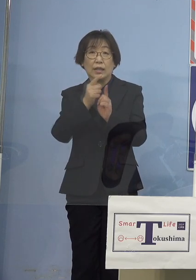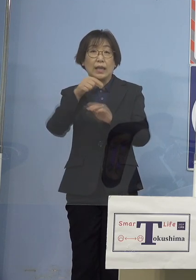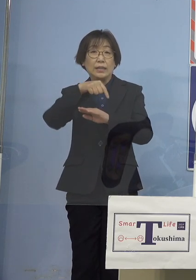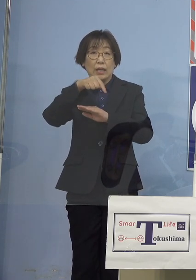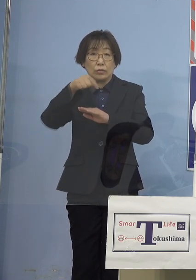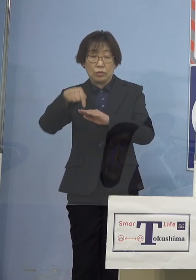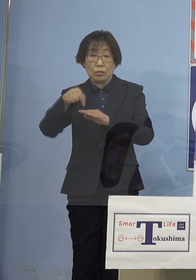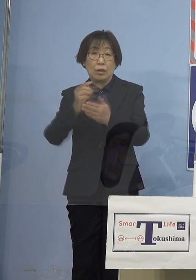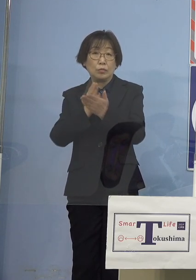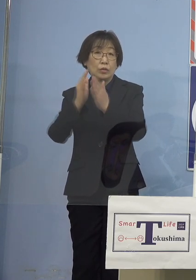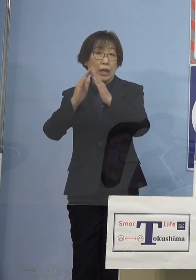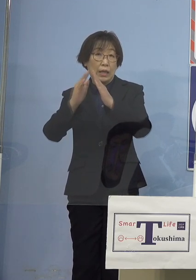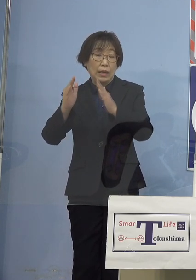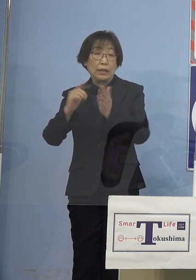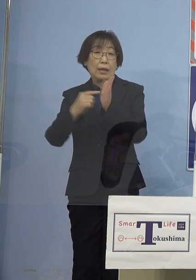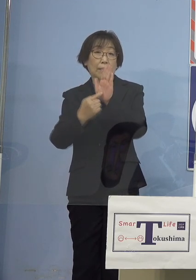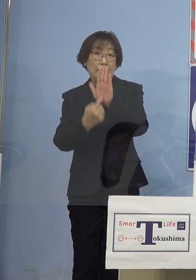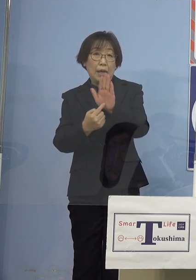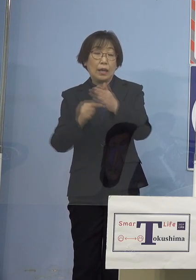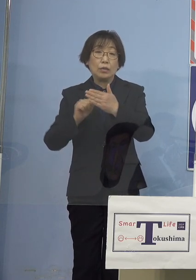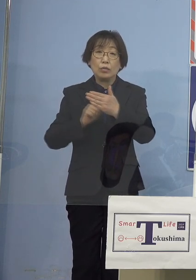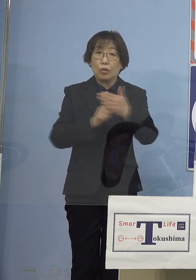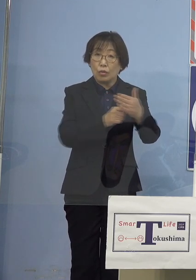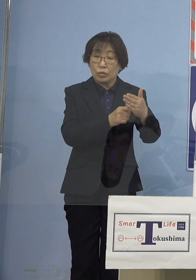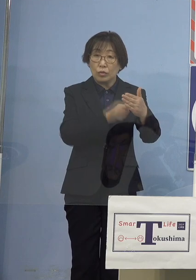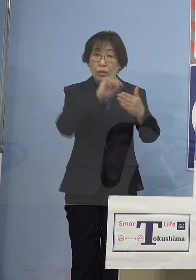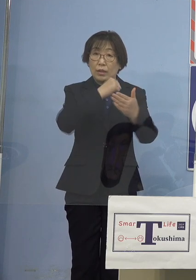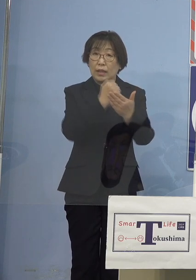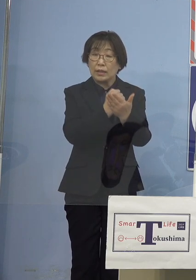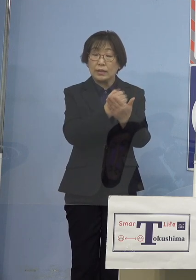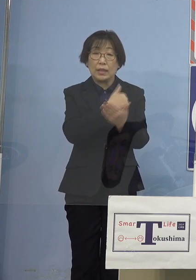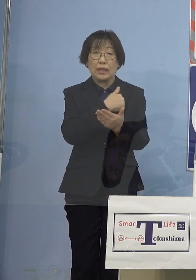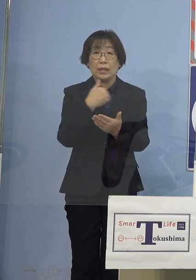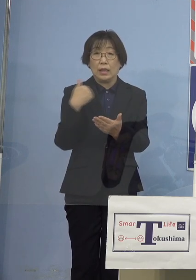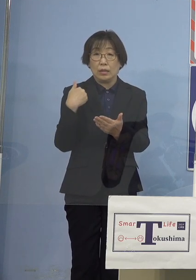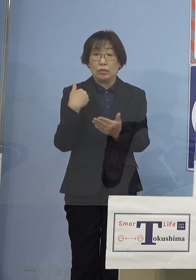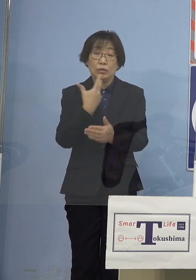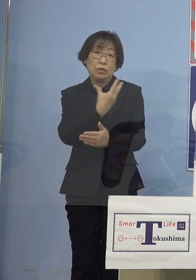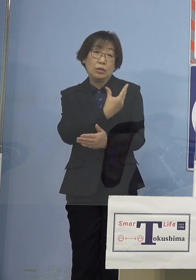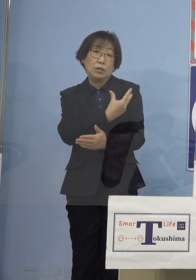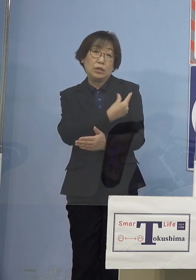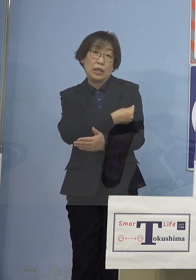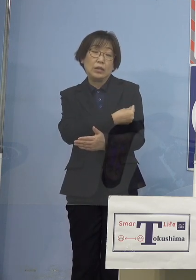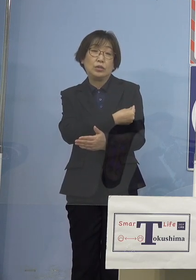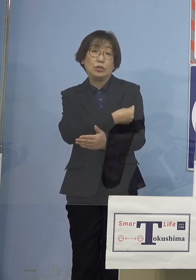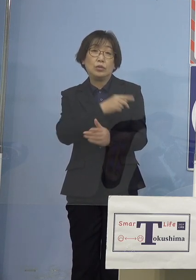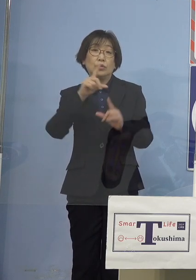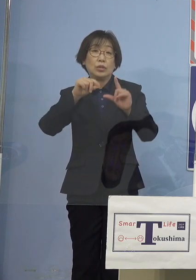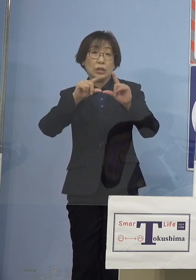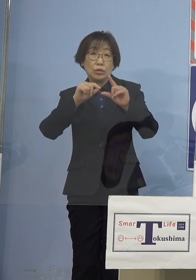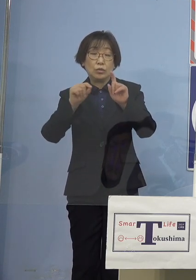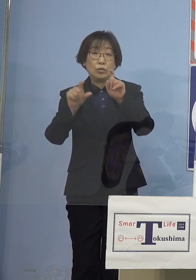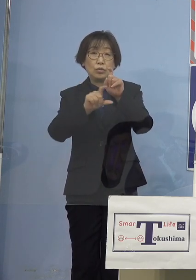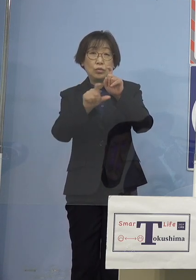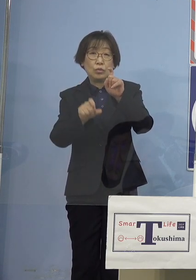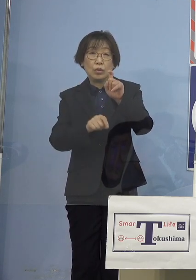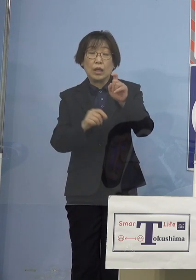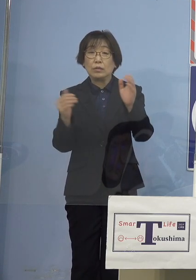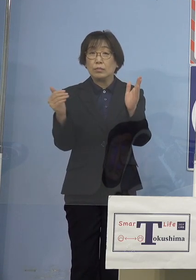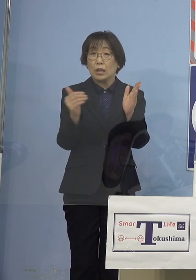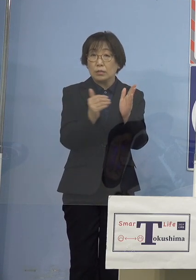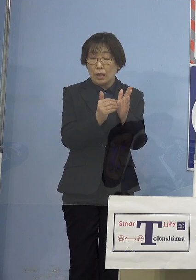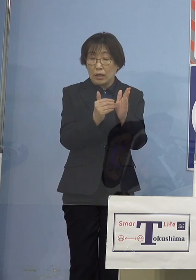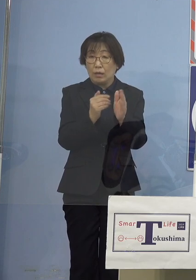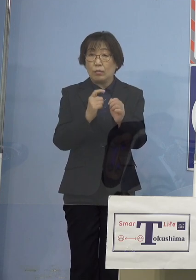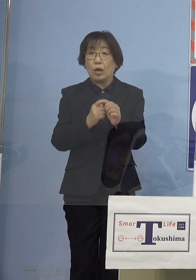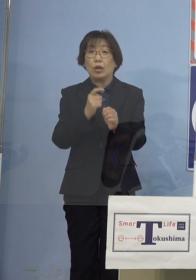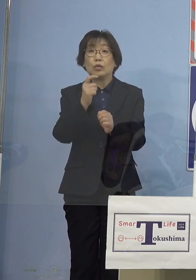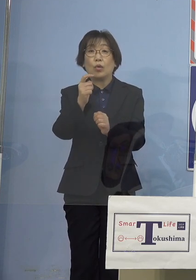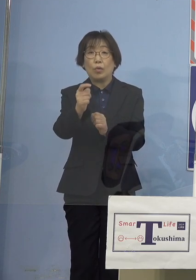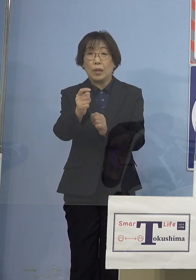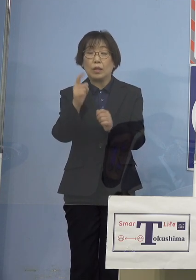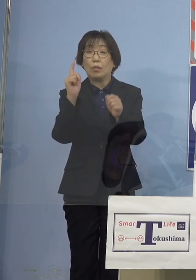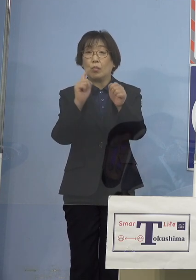努力により達成し得る接種率を10月末まで 達成することを当面の目標としているところであります